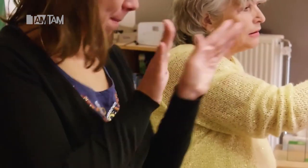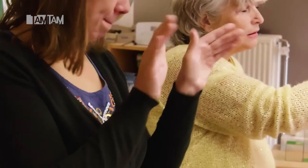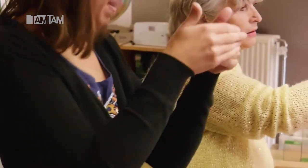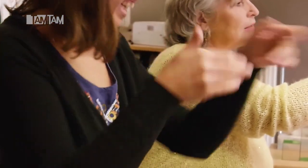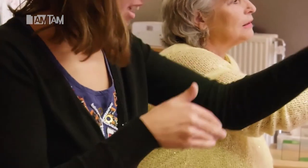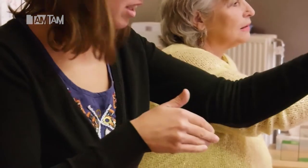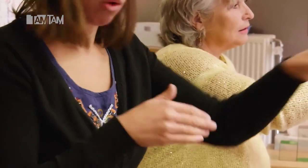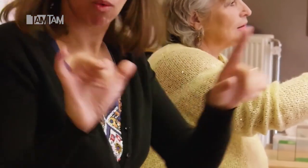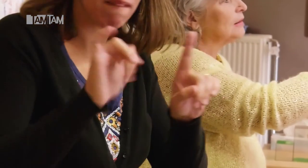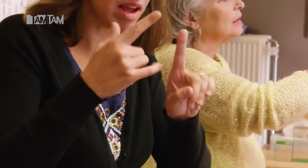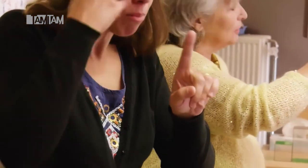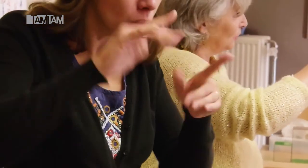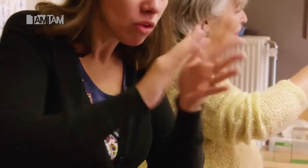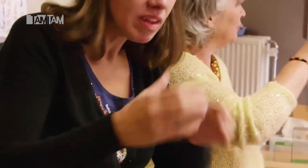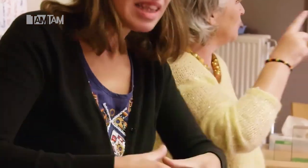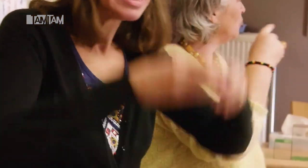Les troubles d'apprentissage sont